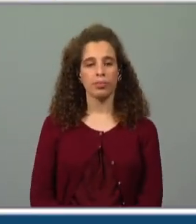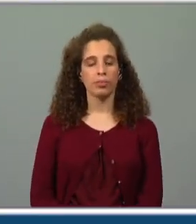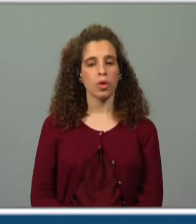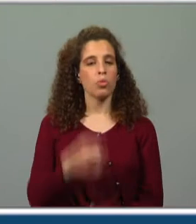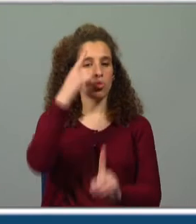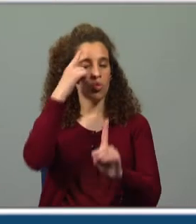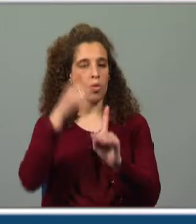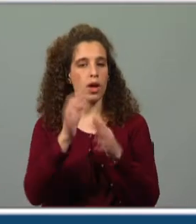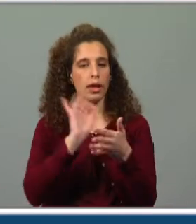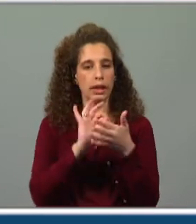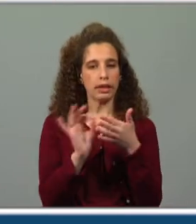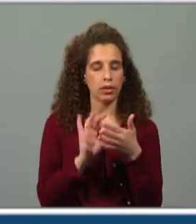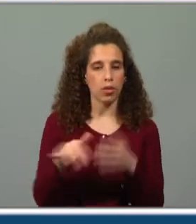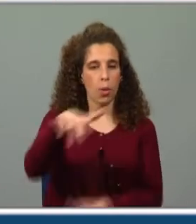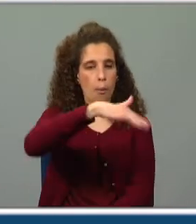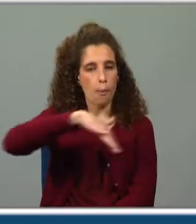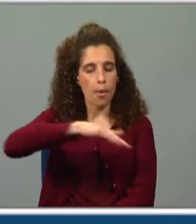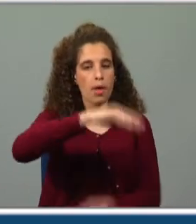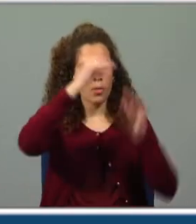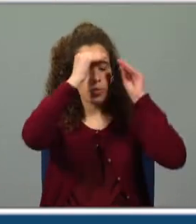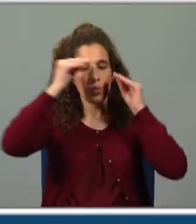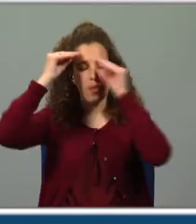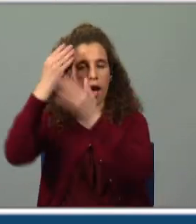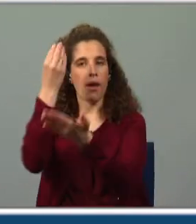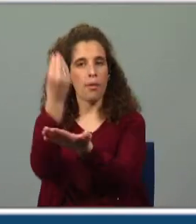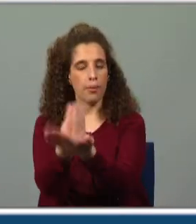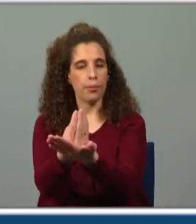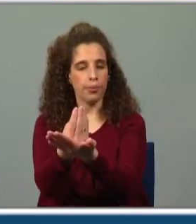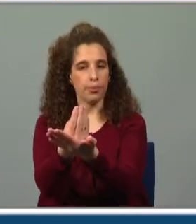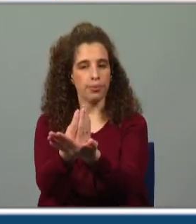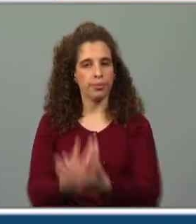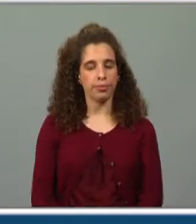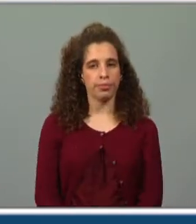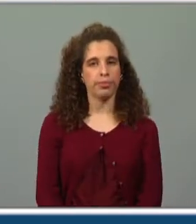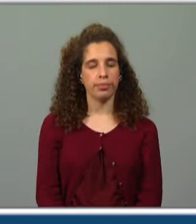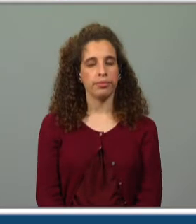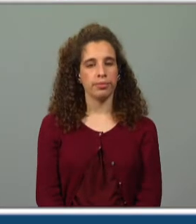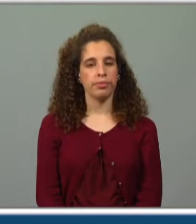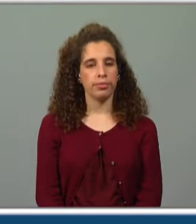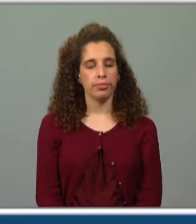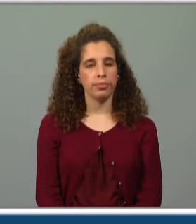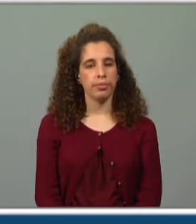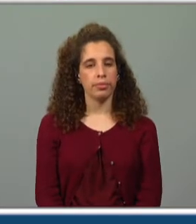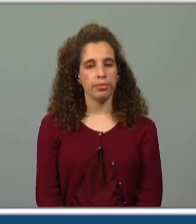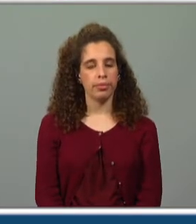objetivo é descrever o espaço o meu personagem o ats um objeto 目的是描述我的空間字符或對象